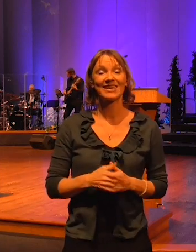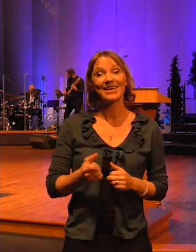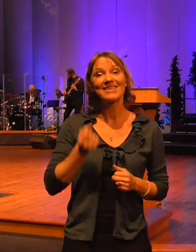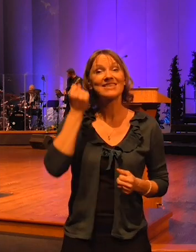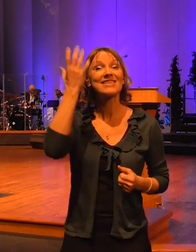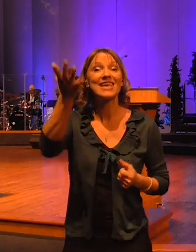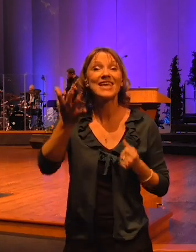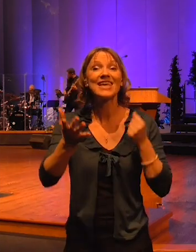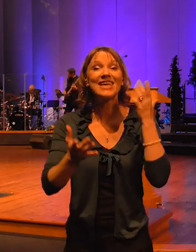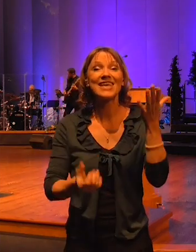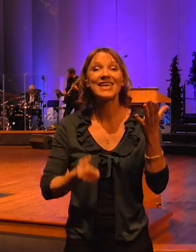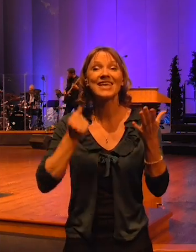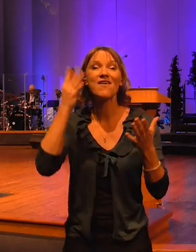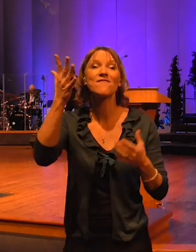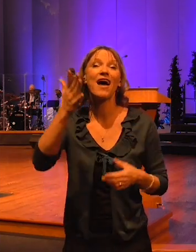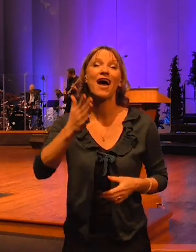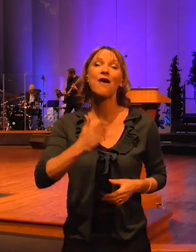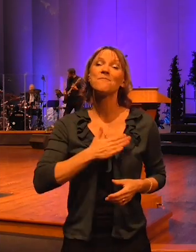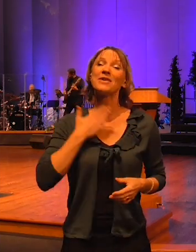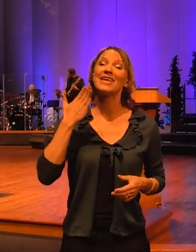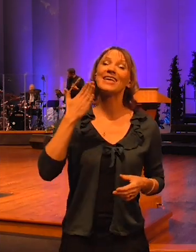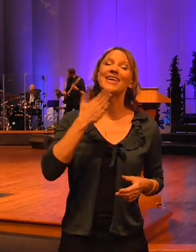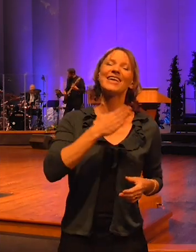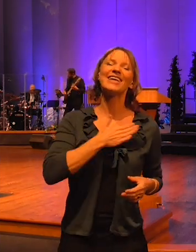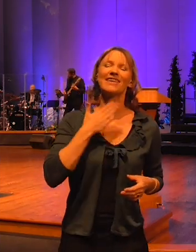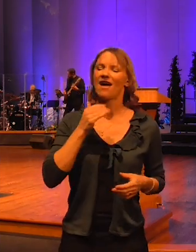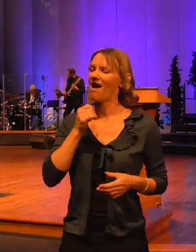canta feliz, no